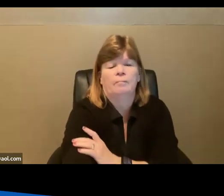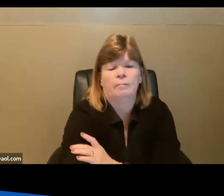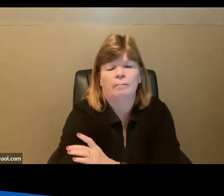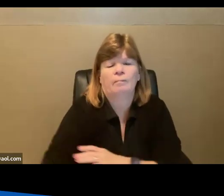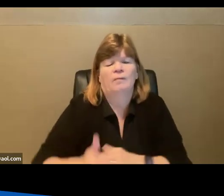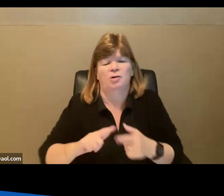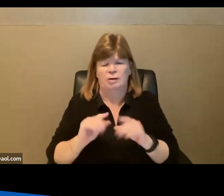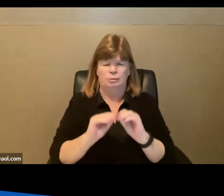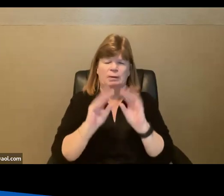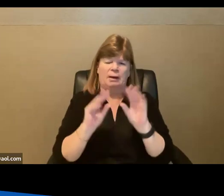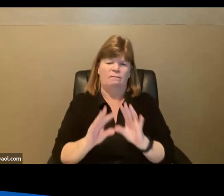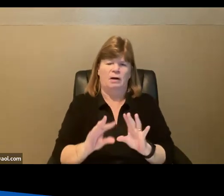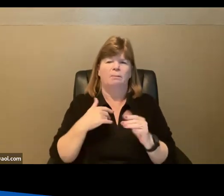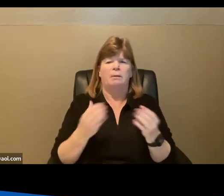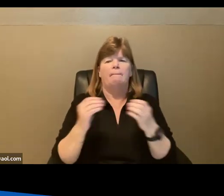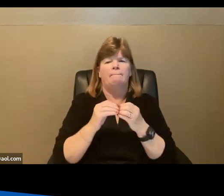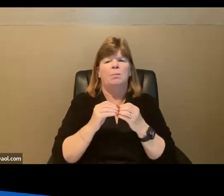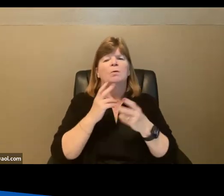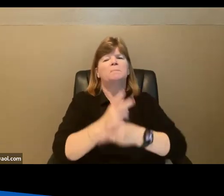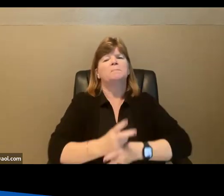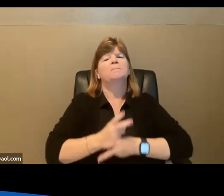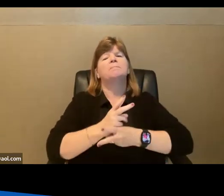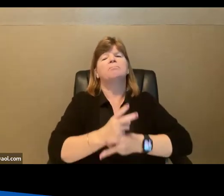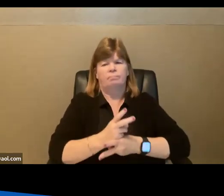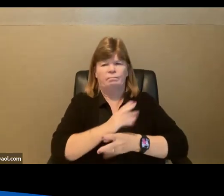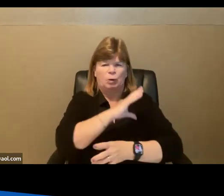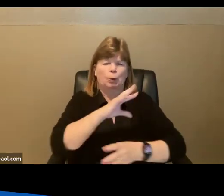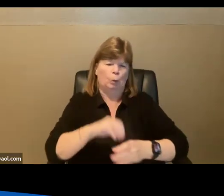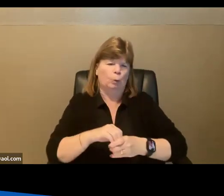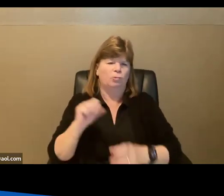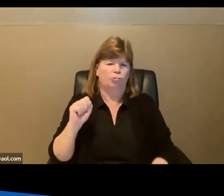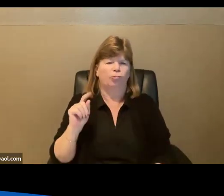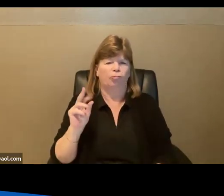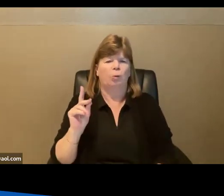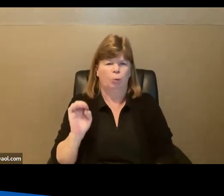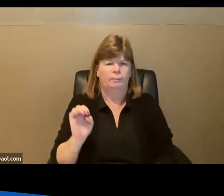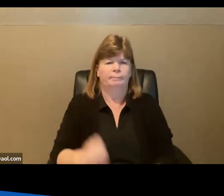Voy a ser más consciente de incluir el ictus. Ahora,